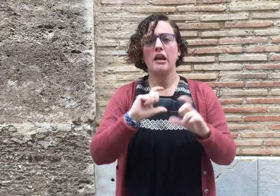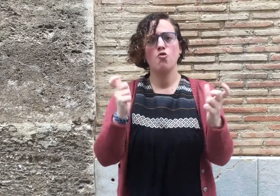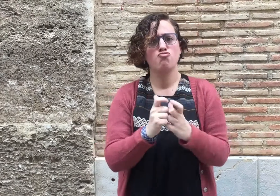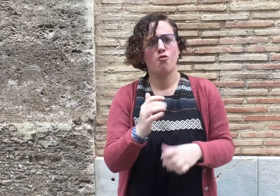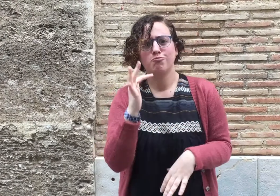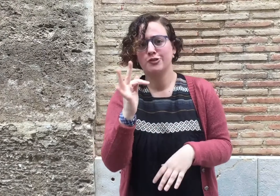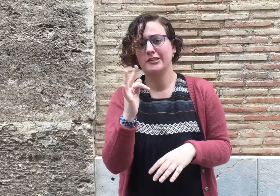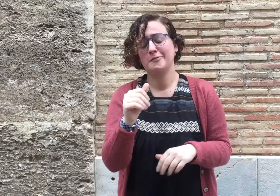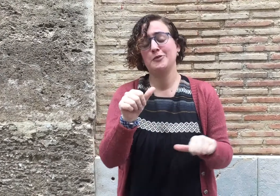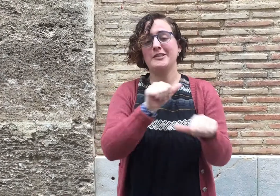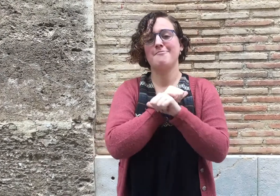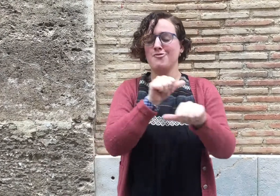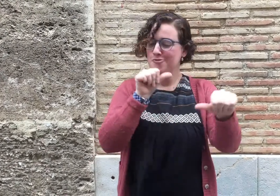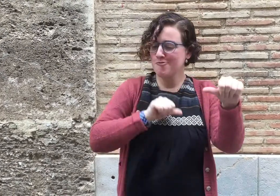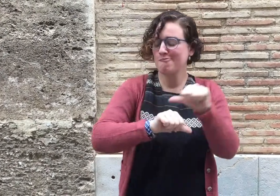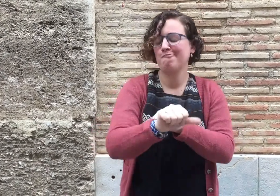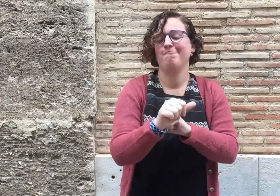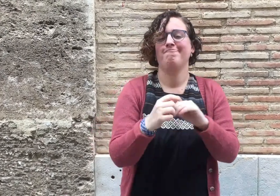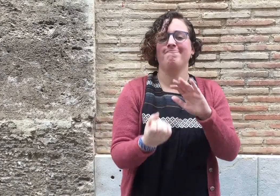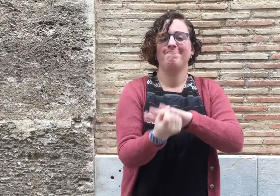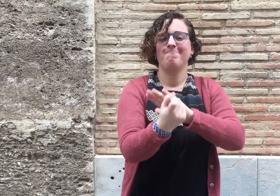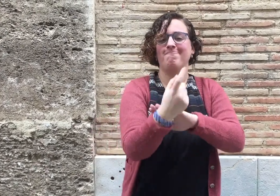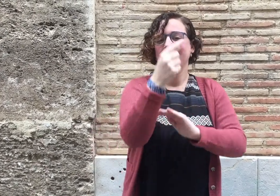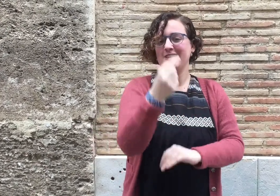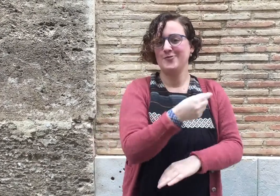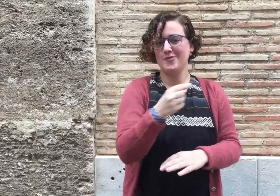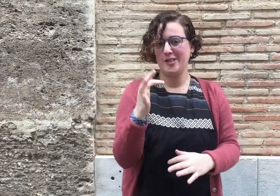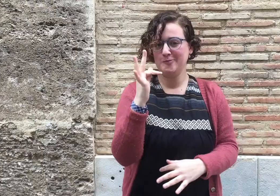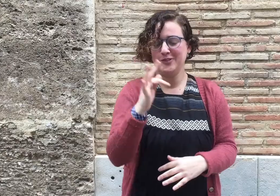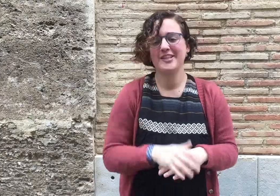La reunión ha sido muy satisfactoria, y esperamos que se traslade en resultados positivos.